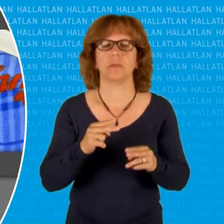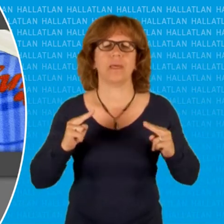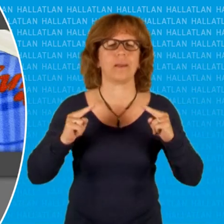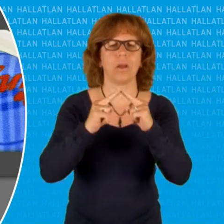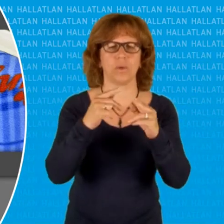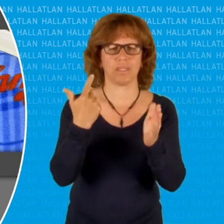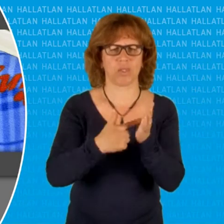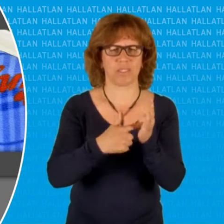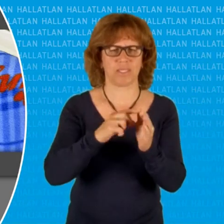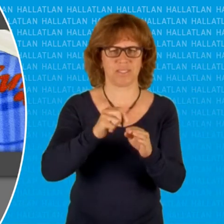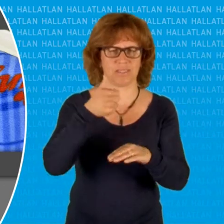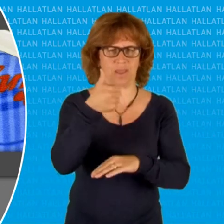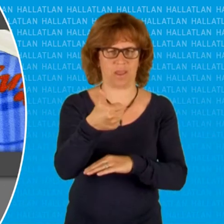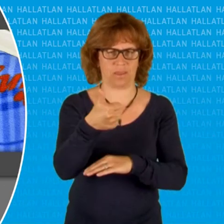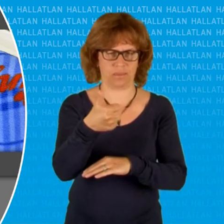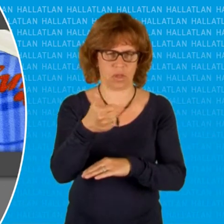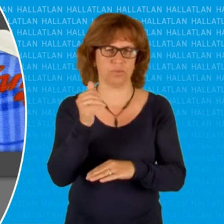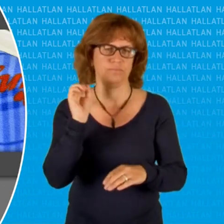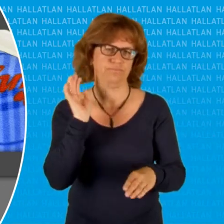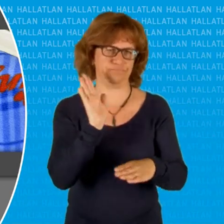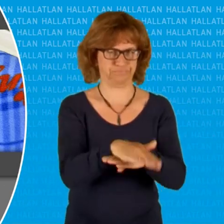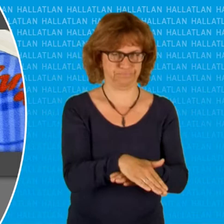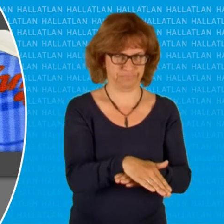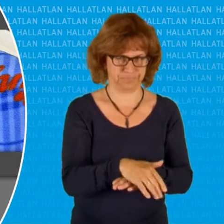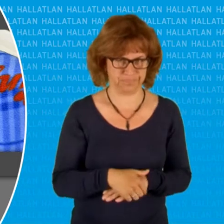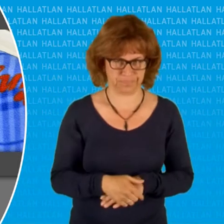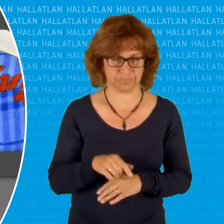idén megdőlhet a 2011-es rekord.